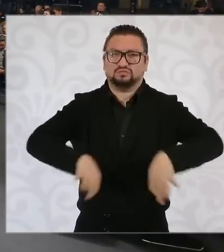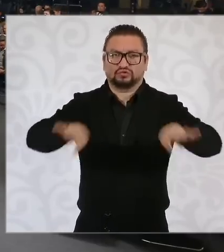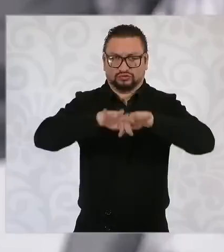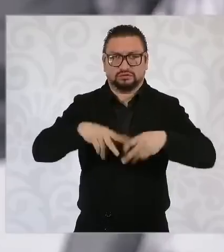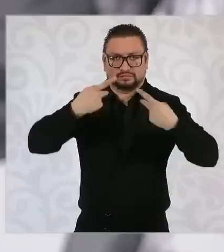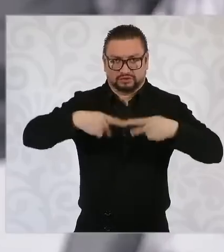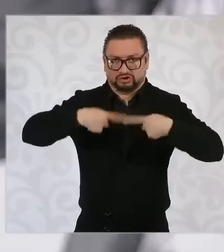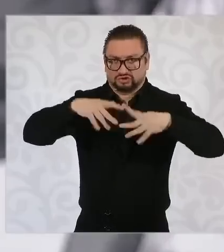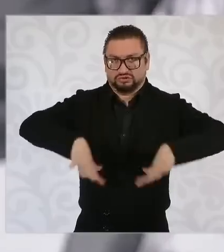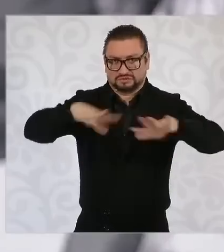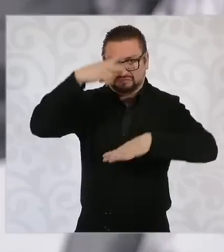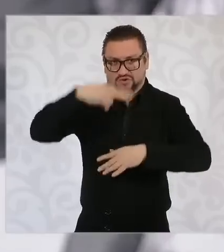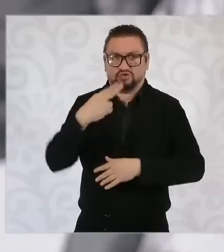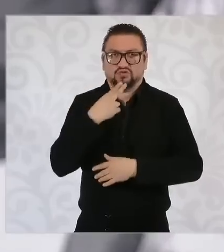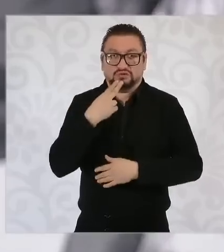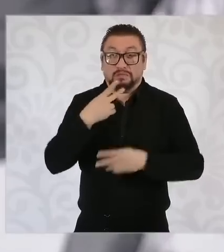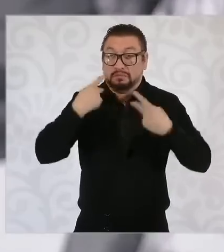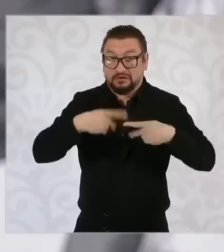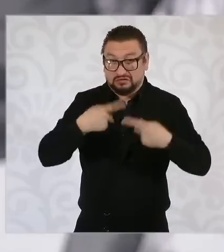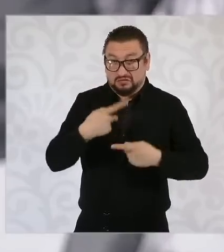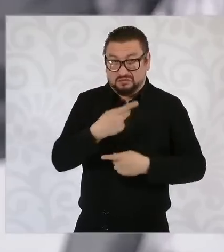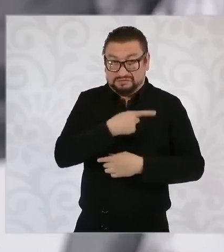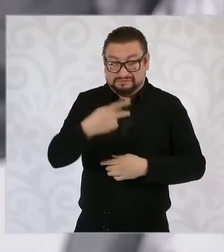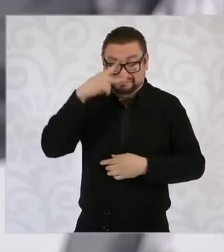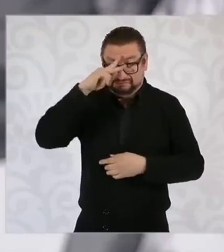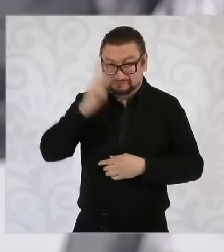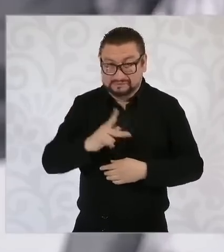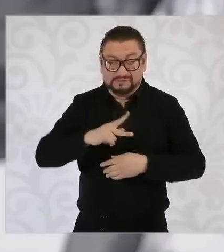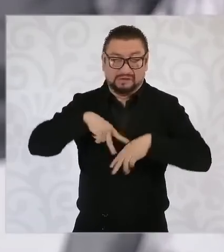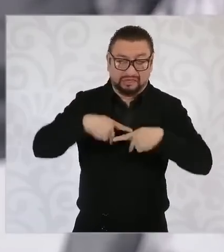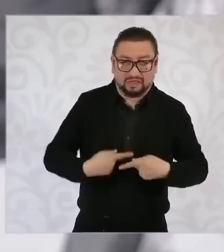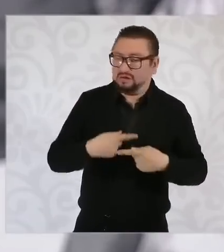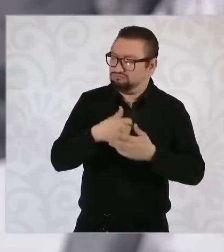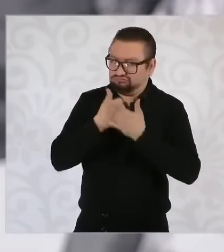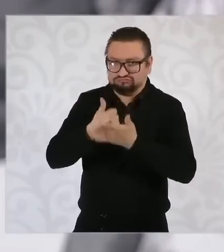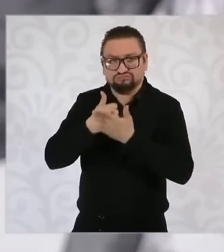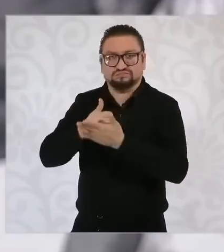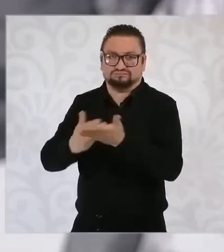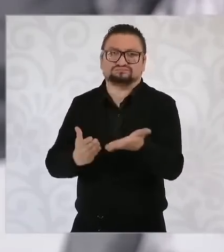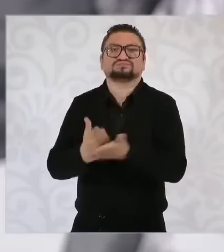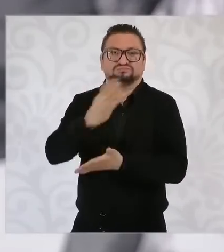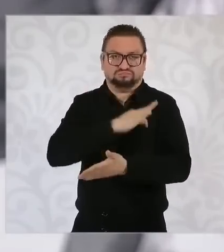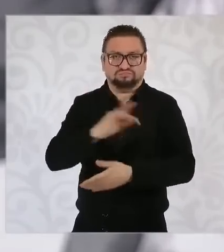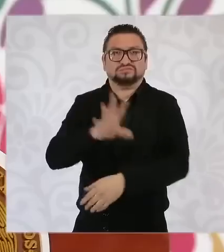la población más vulnerable de nuestro país y se crea también el Sistema Nacional de información